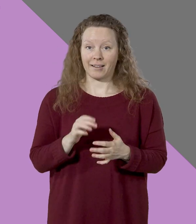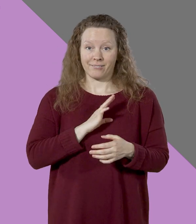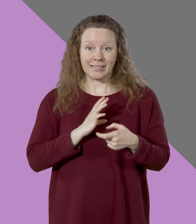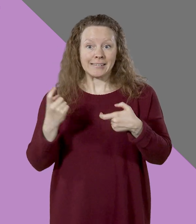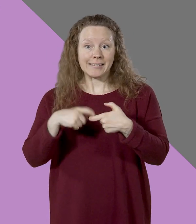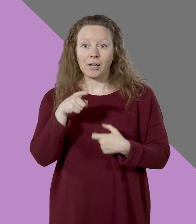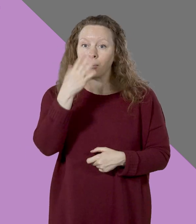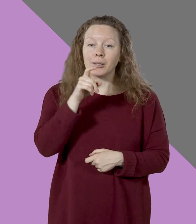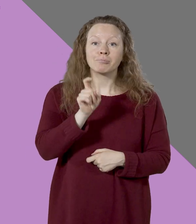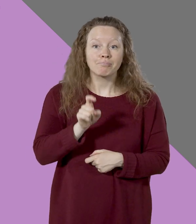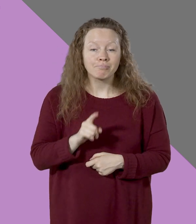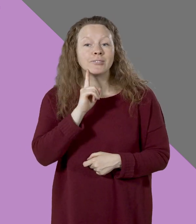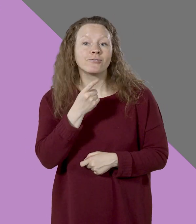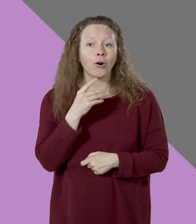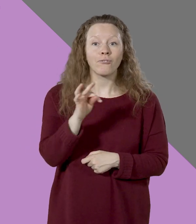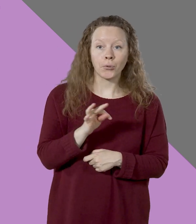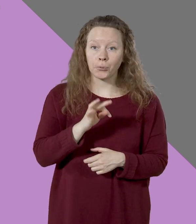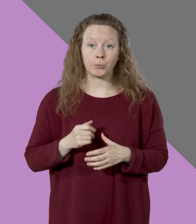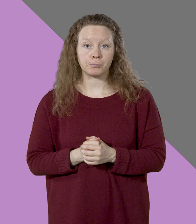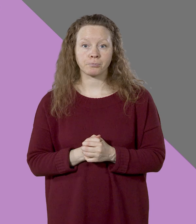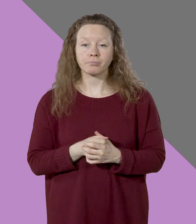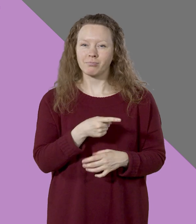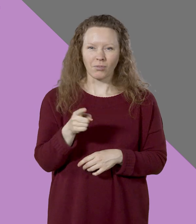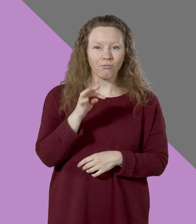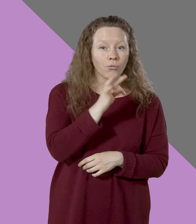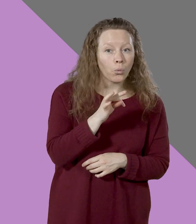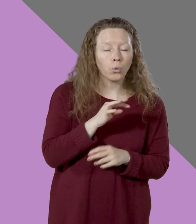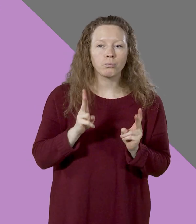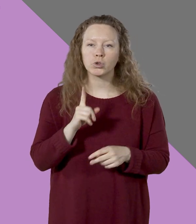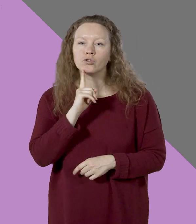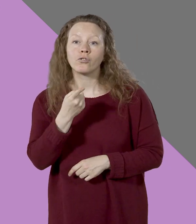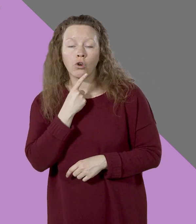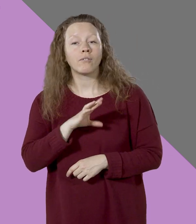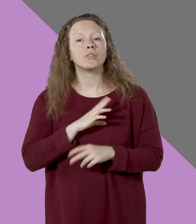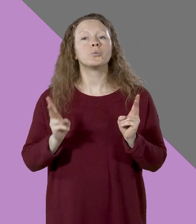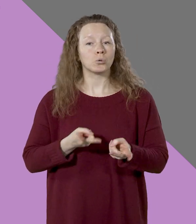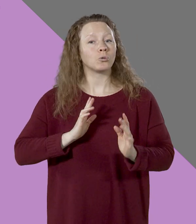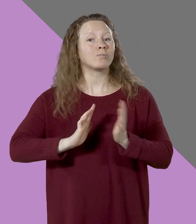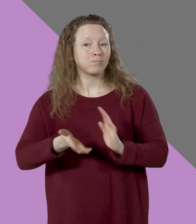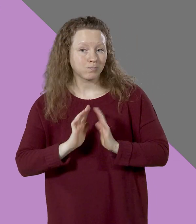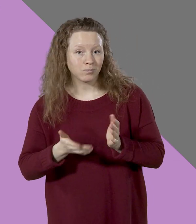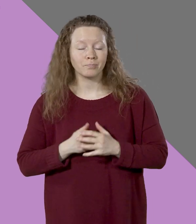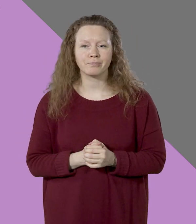genom att klicka på länken intill. Alla frågor och svarsalternativ finns också på teckenspråk.